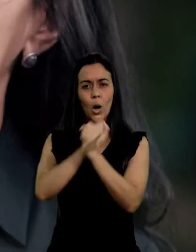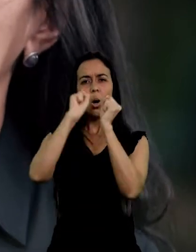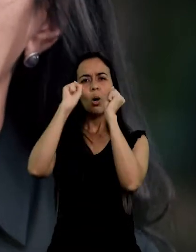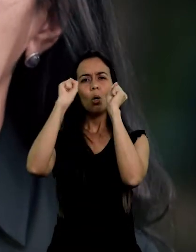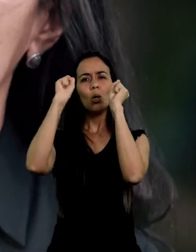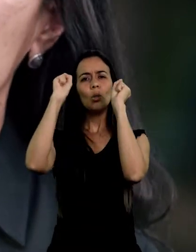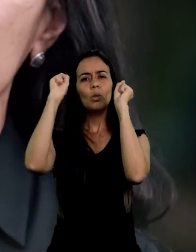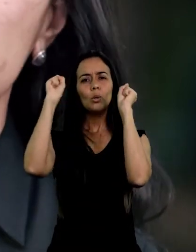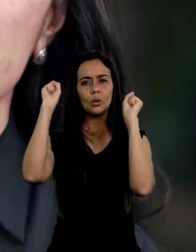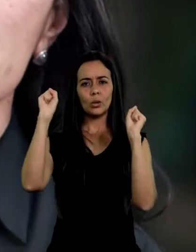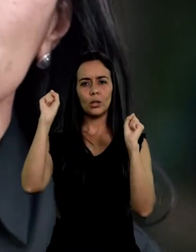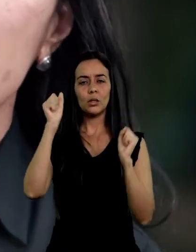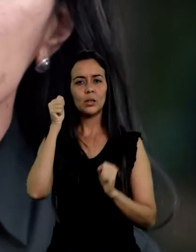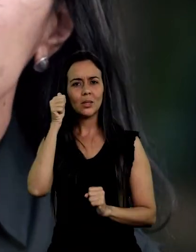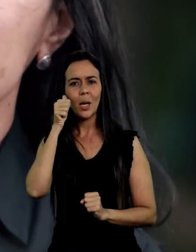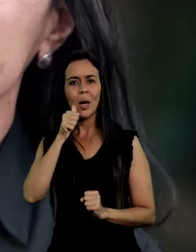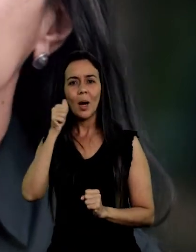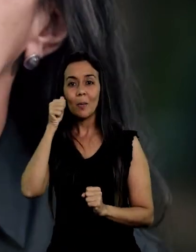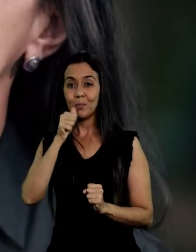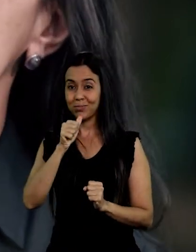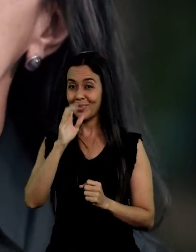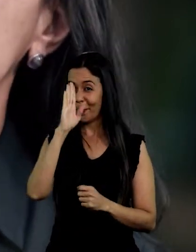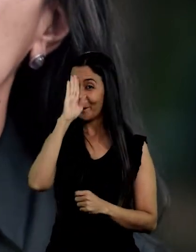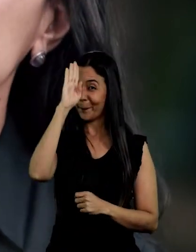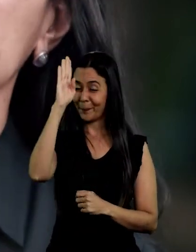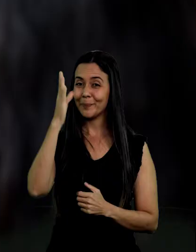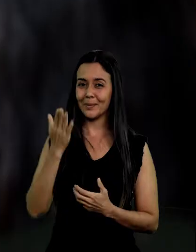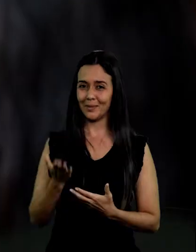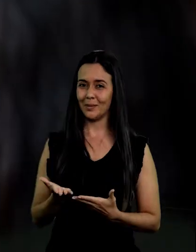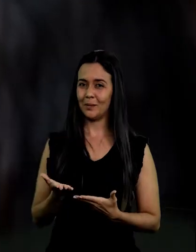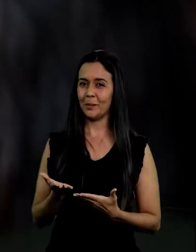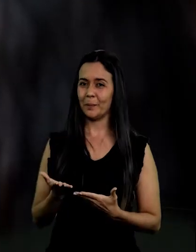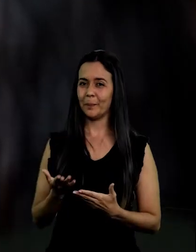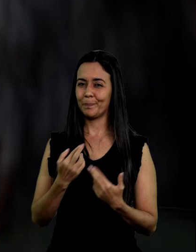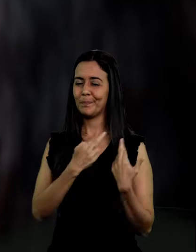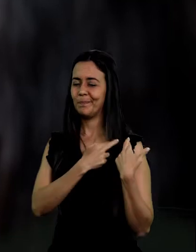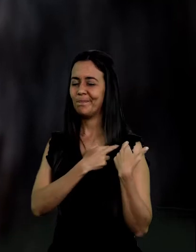pras mulheres, em especial. E se a gente pensar, né,